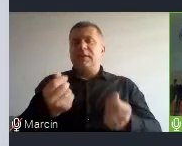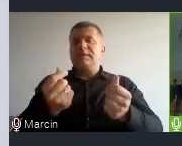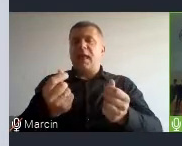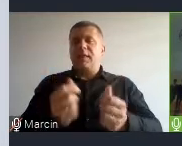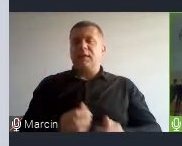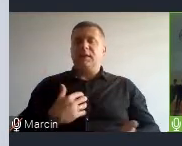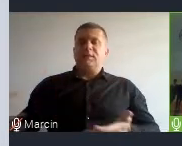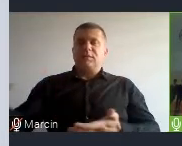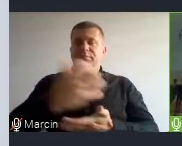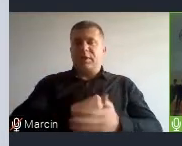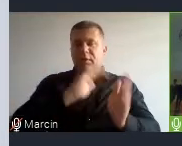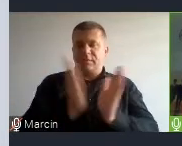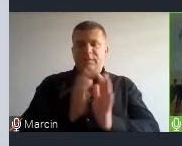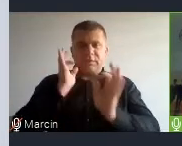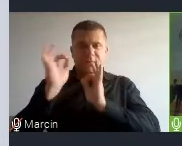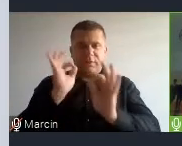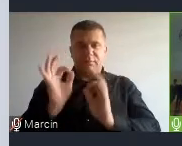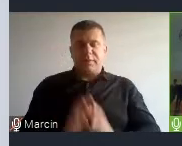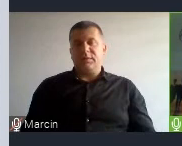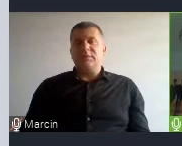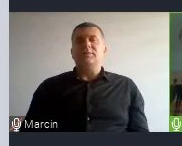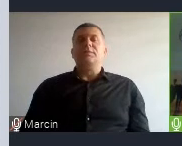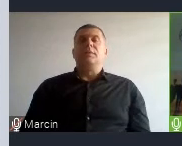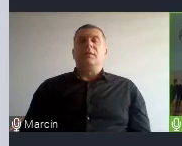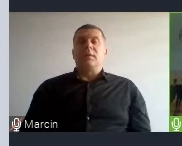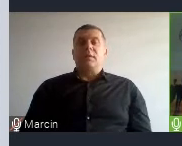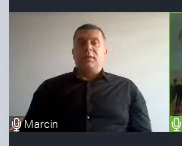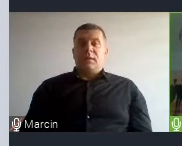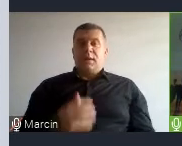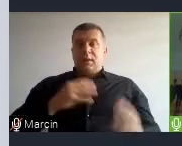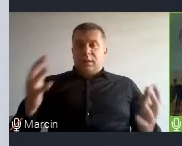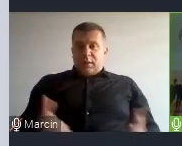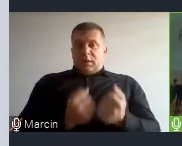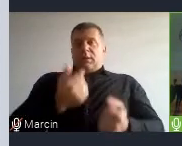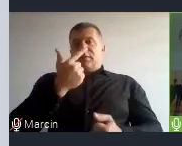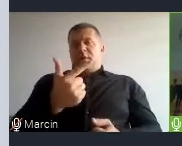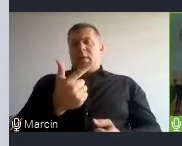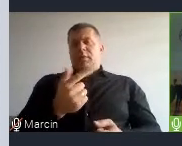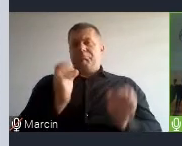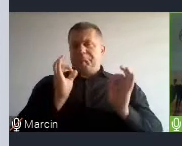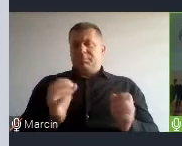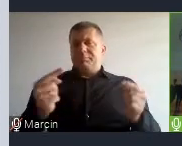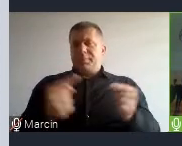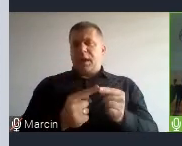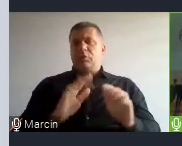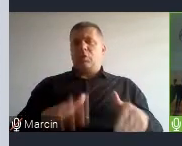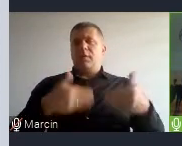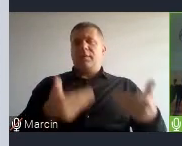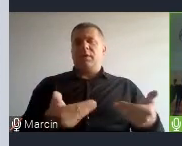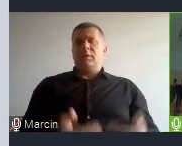Zbieracie te wszystkie dane i znajdujecie dwie adekwatne oferty.